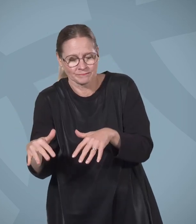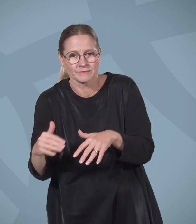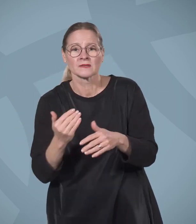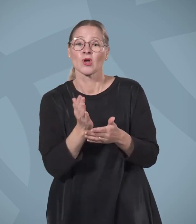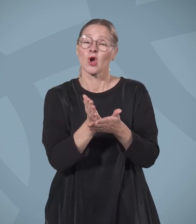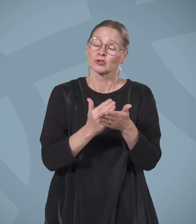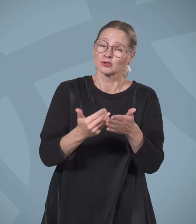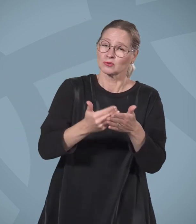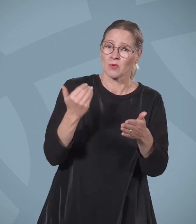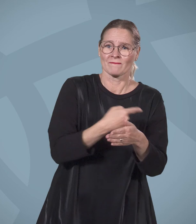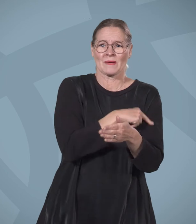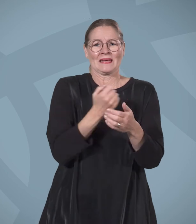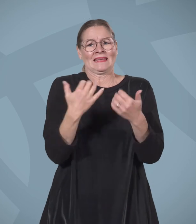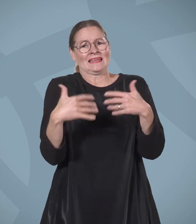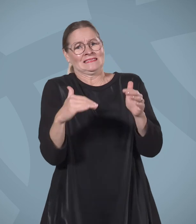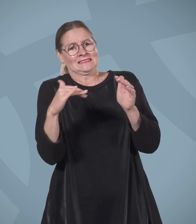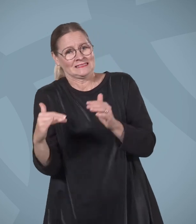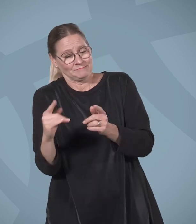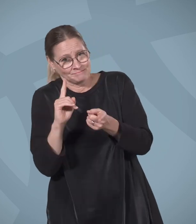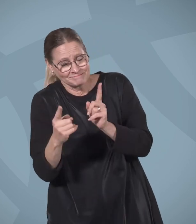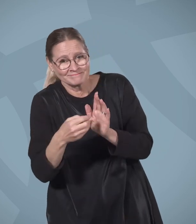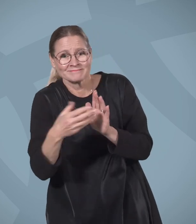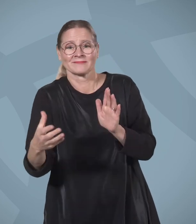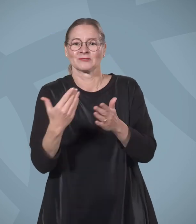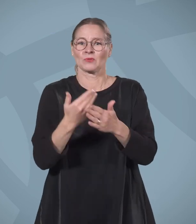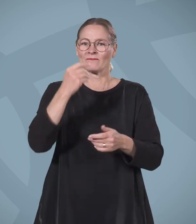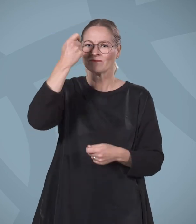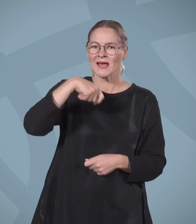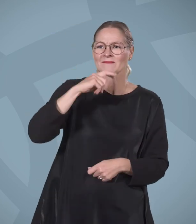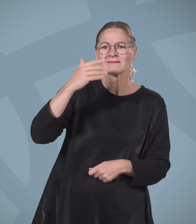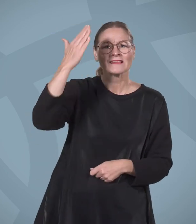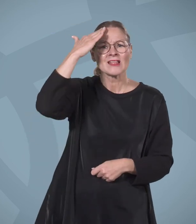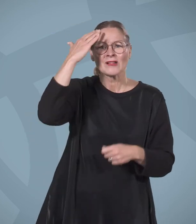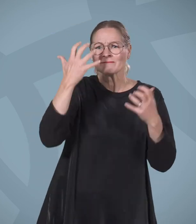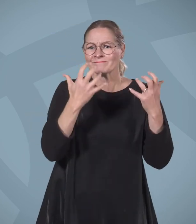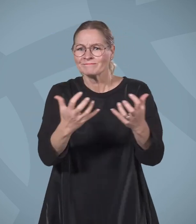Osasyynä voimavarojen vähentymiseen voi nimenomaan olla vanhempien epätietoisuus -